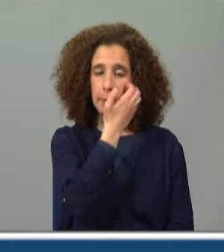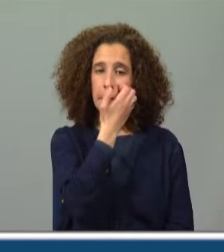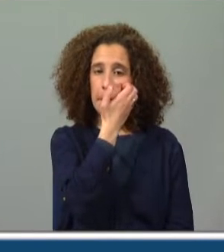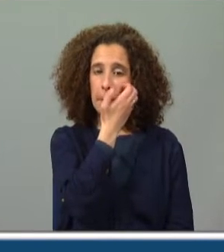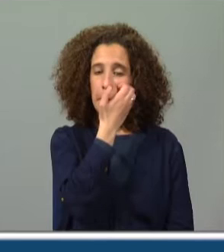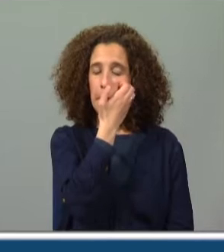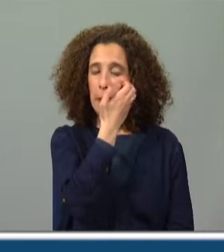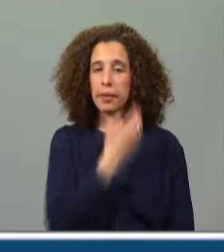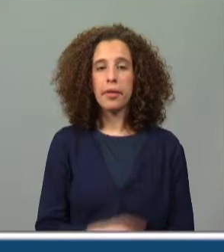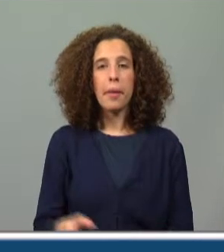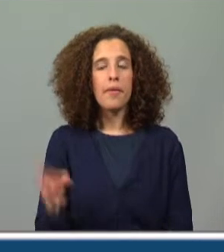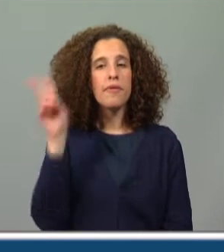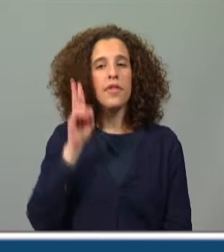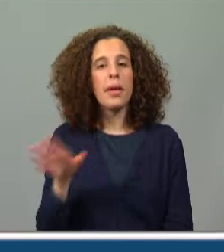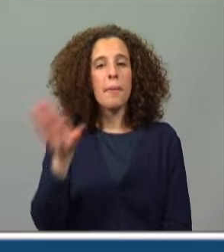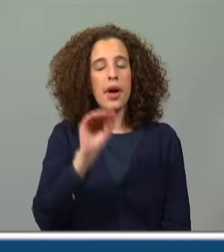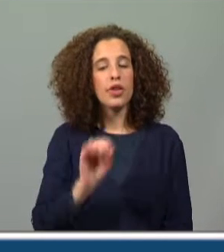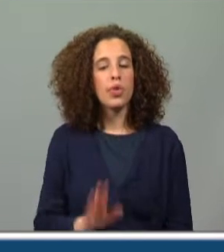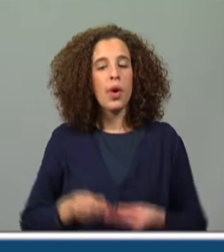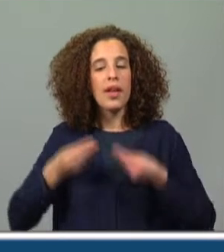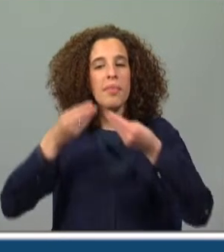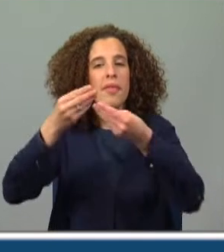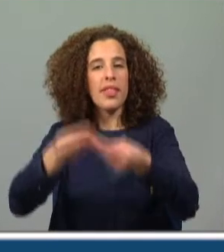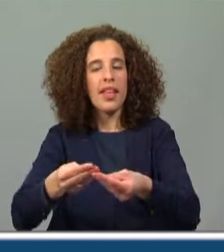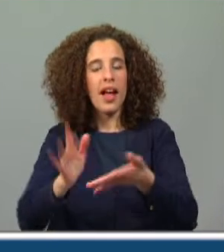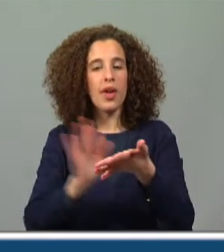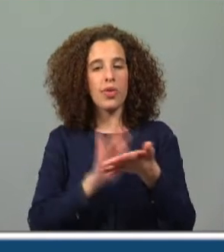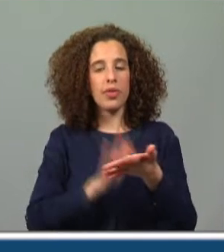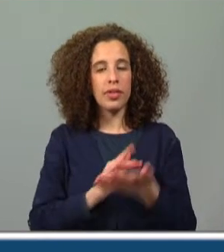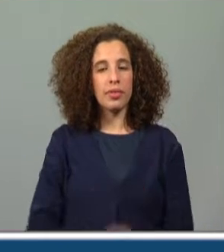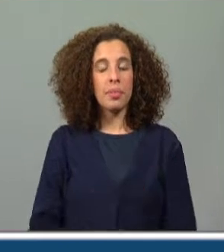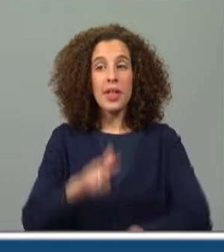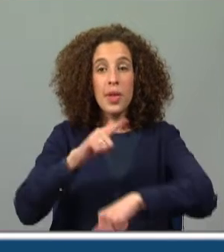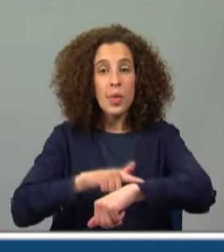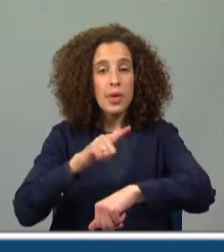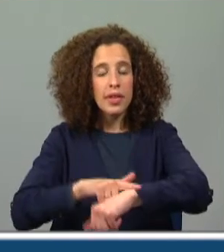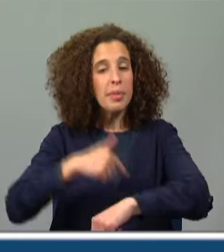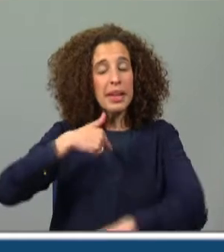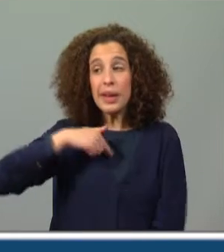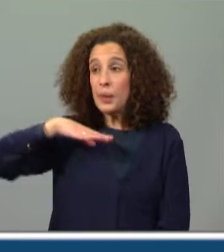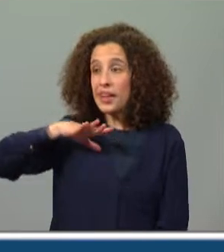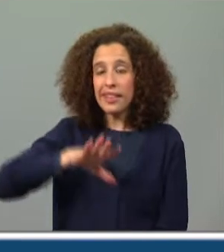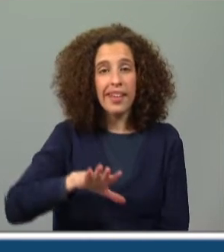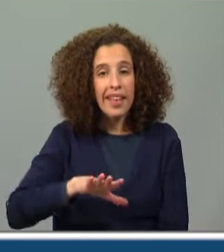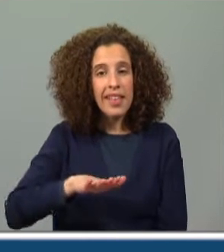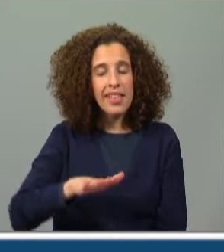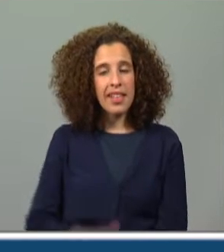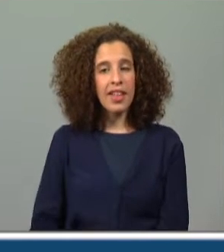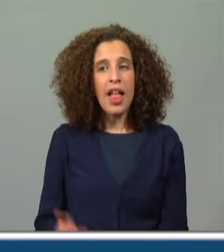valia mais do que me dar o livro pelo tempo que eu quisesse é tudo que 這比給我這本書更有價值只要我想要的就是這樣